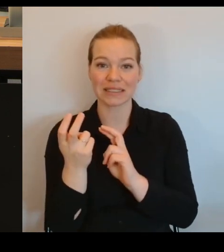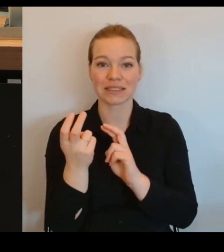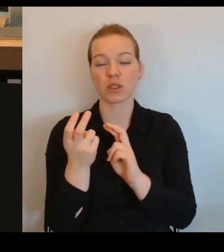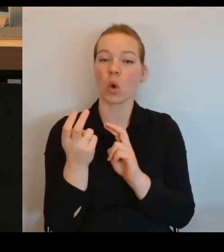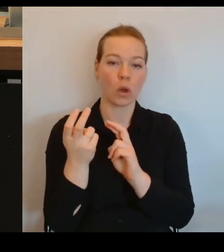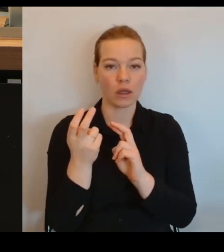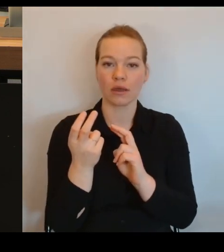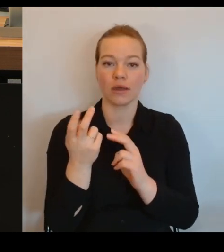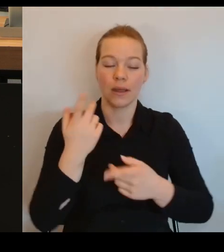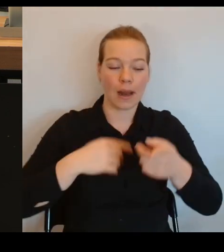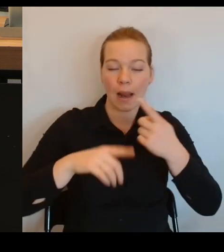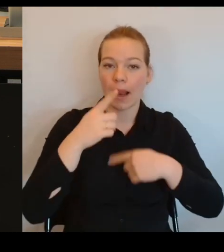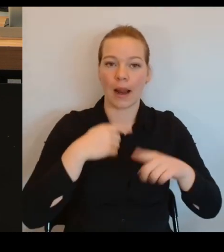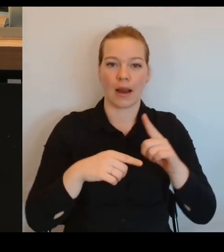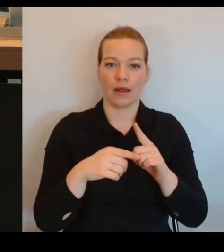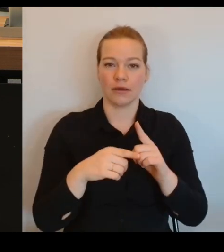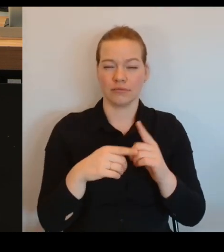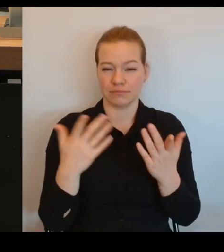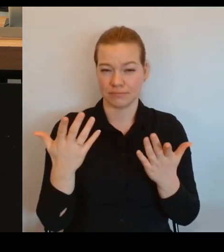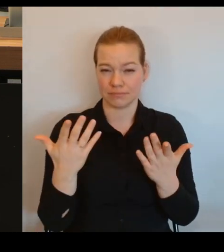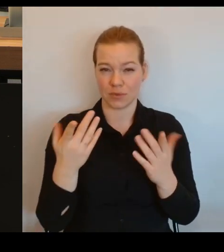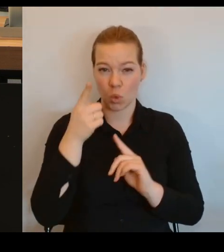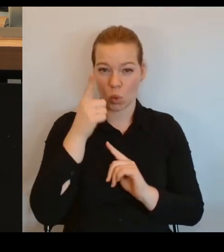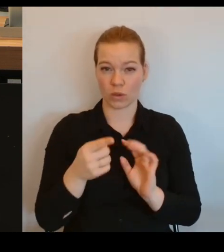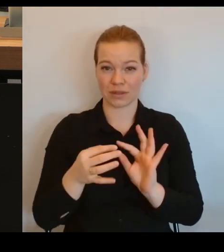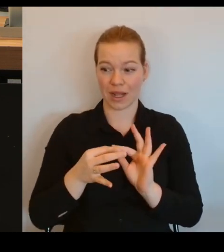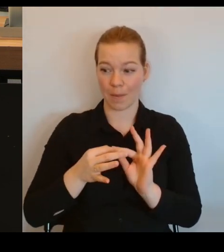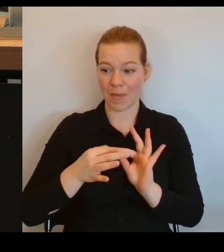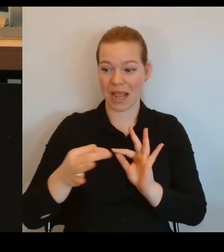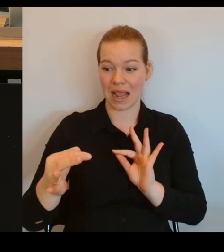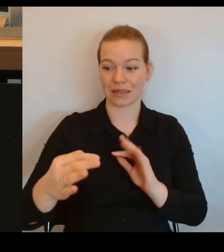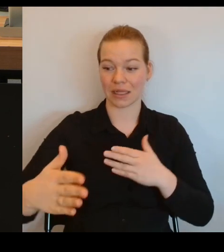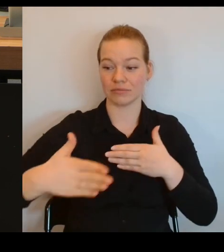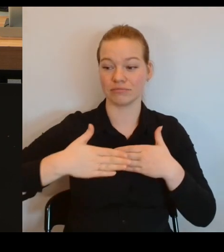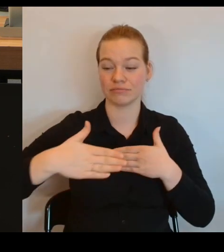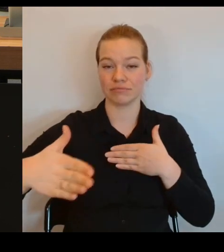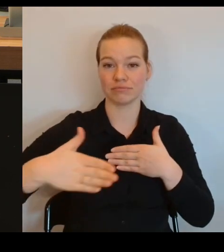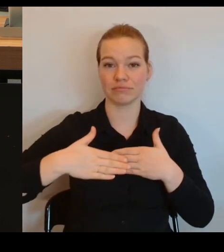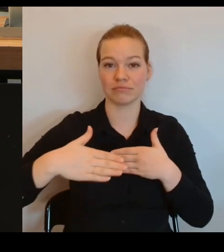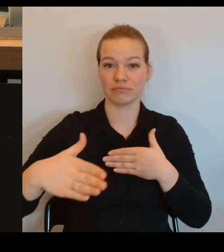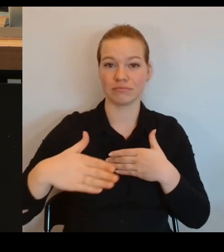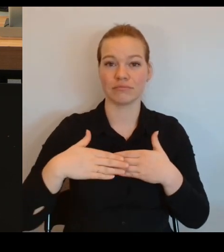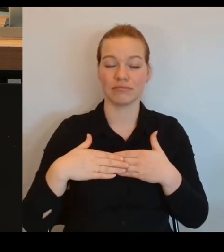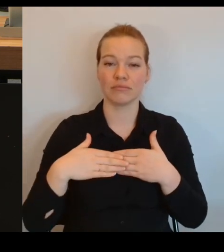Kolleginnen und Kollegen suggerieren. Eigentlich interessiert uns euer Leid nicht wirklich.